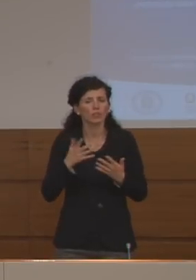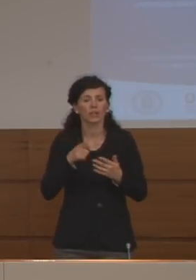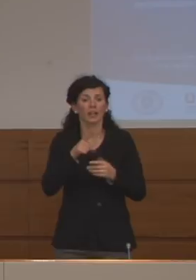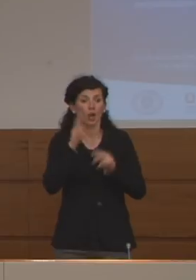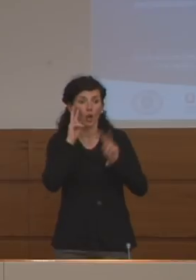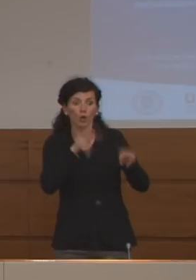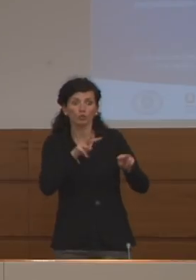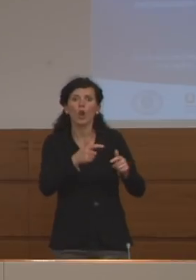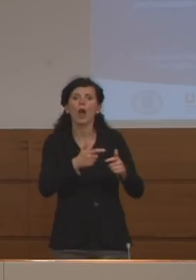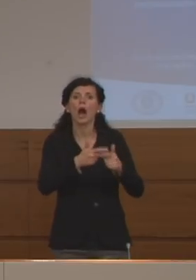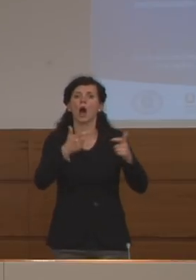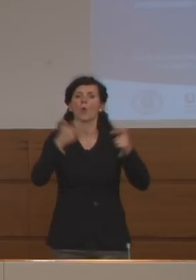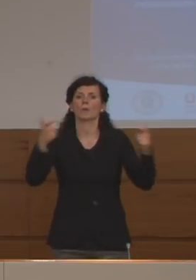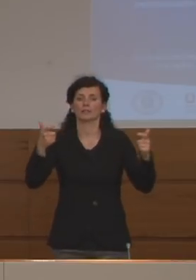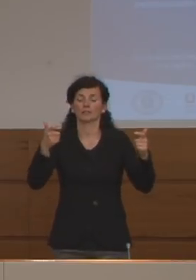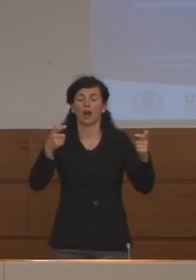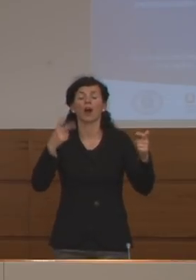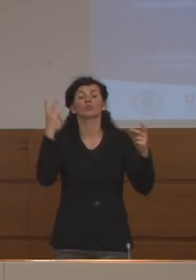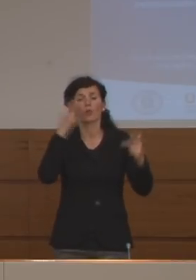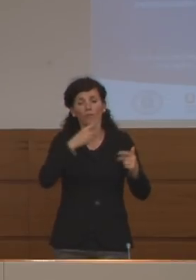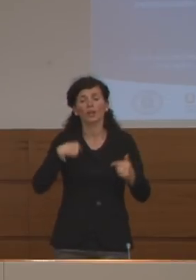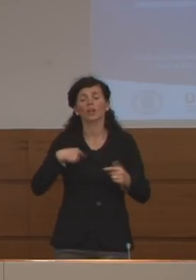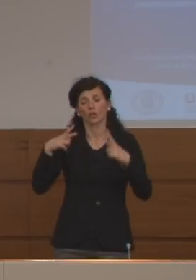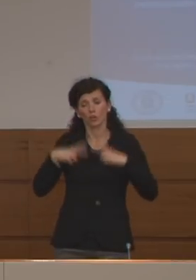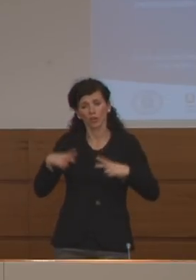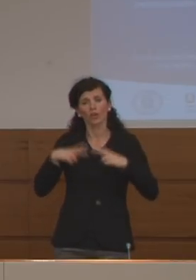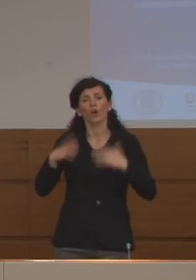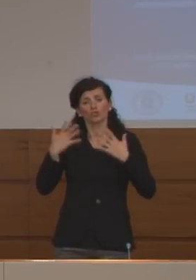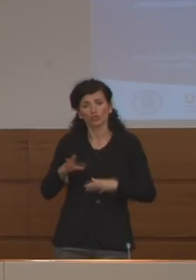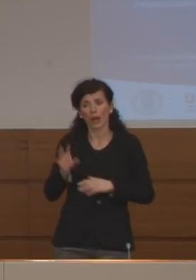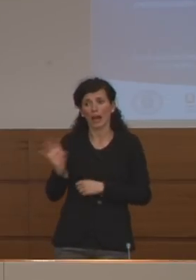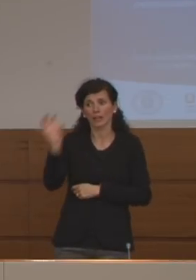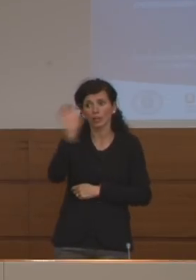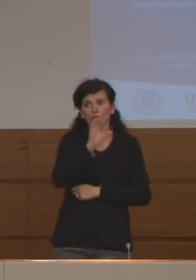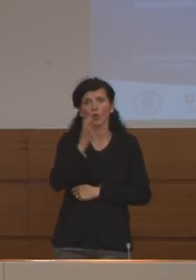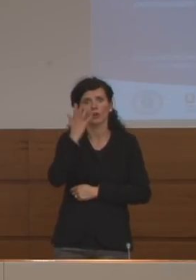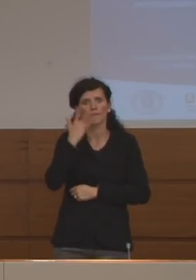che veniva auspicata anche dalle stesse Regioni. Molte Regioni e Province Autonome